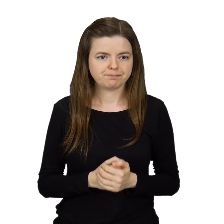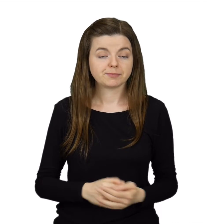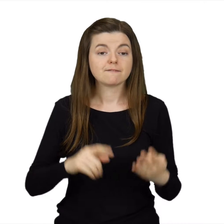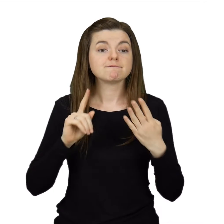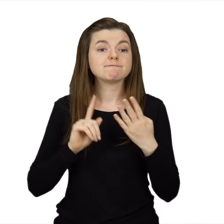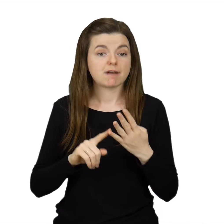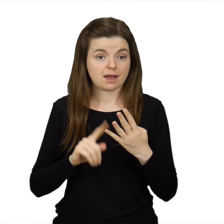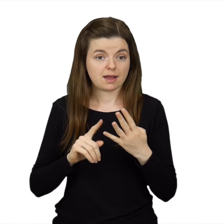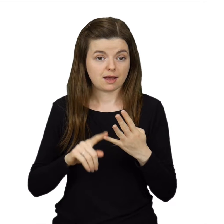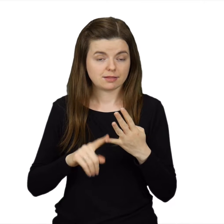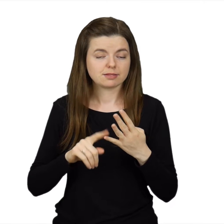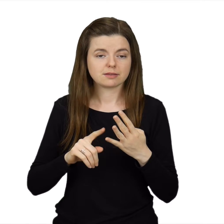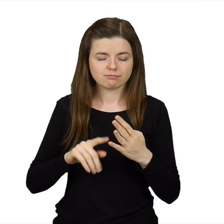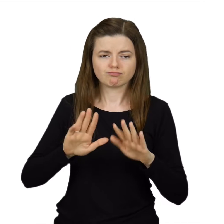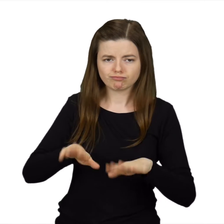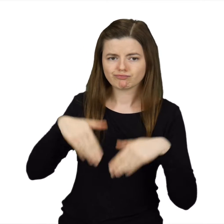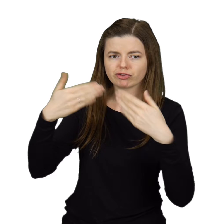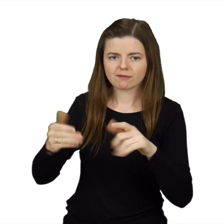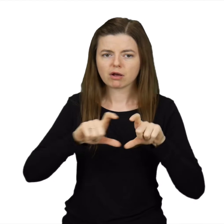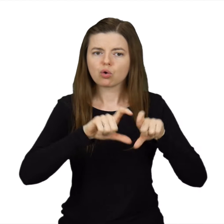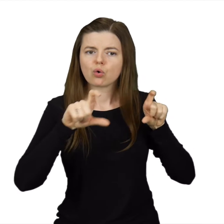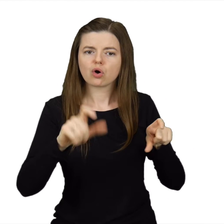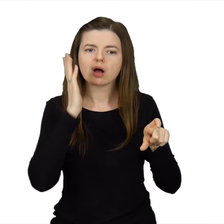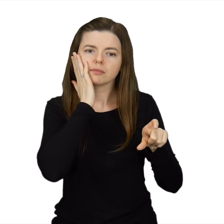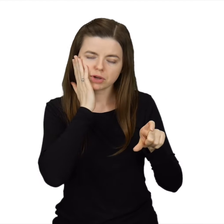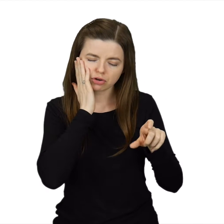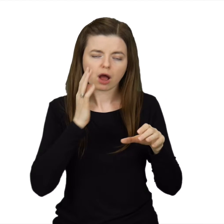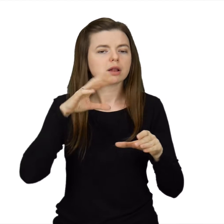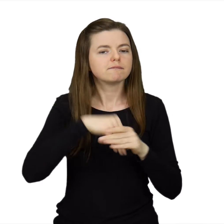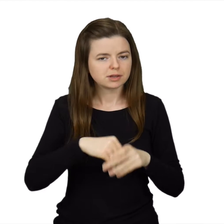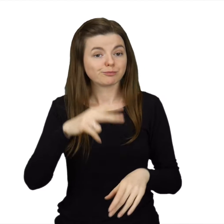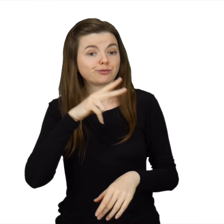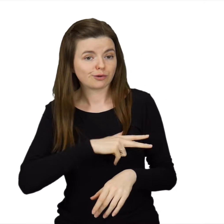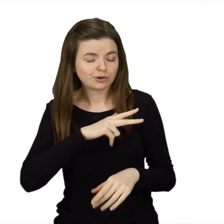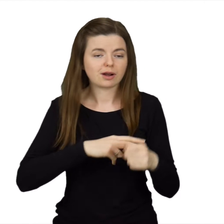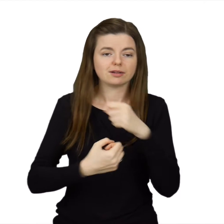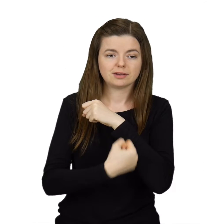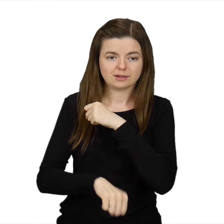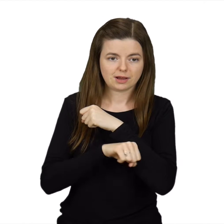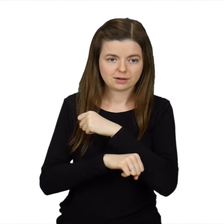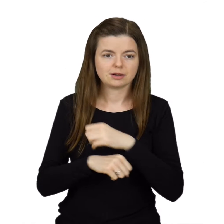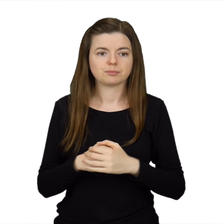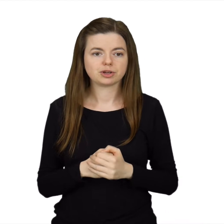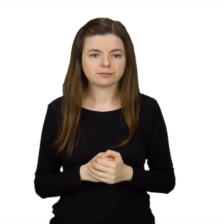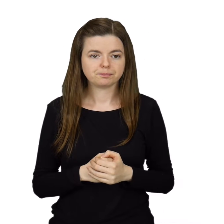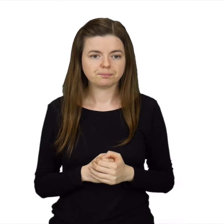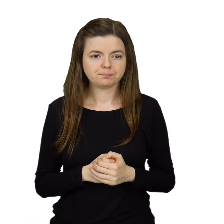przyznawanie lokali mieszkalnych, w tym socjalnych i zastępczych,